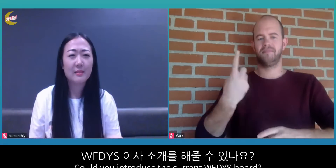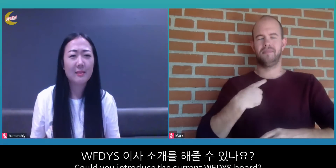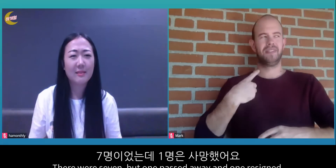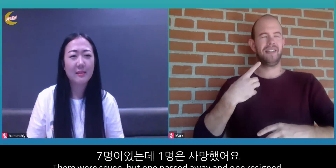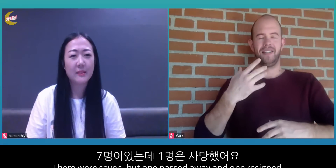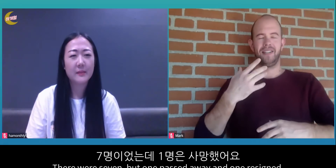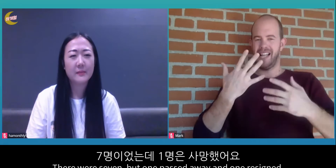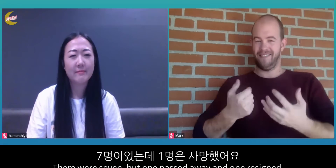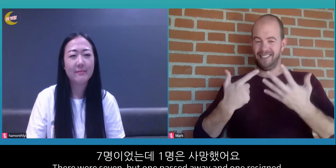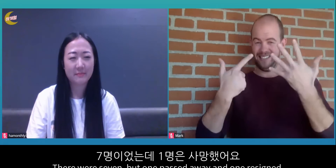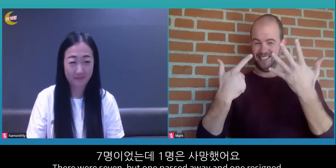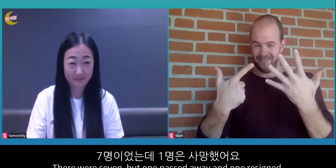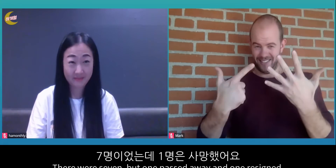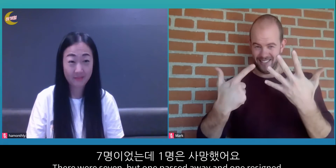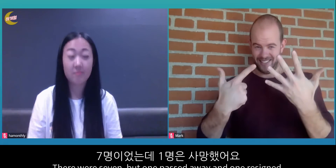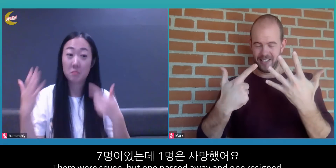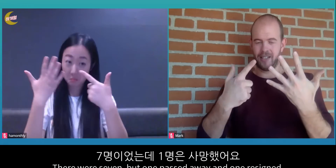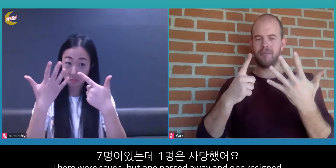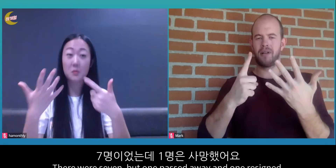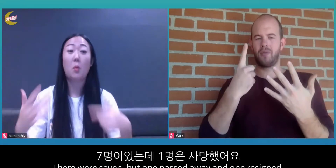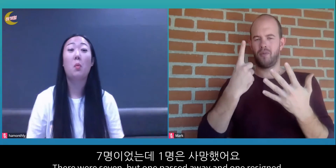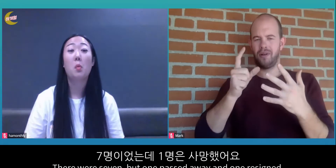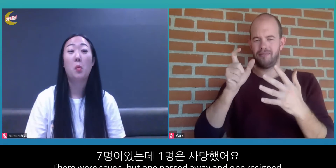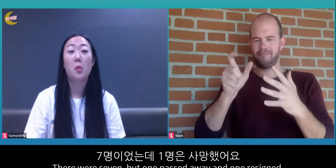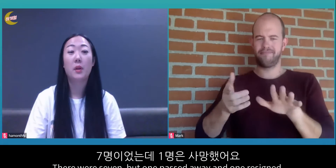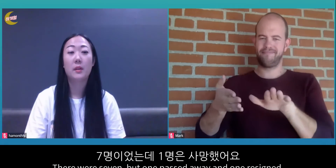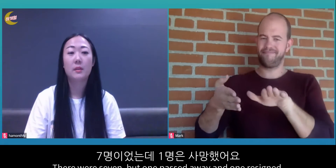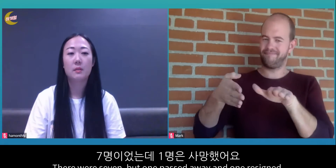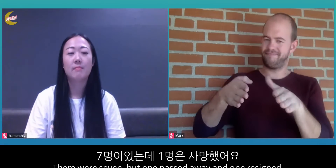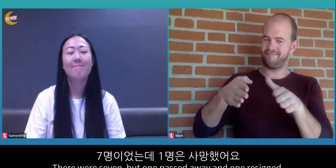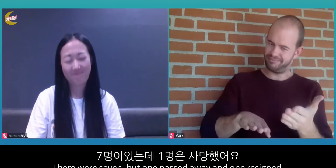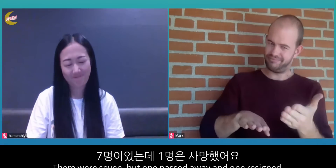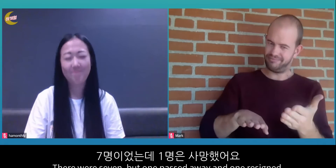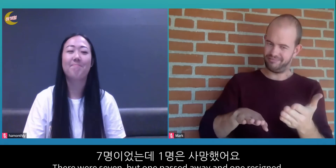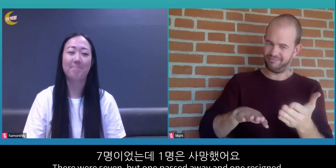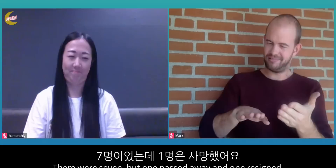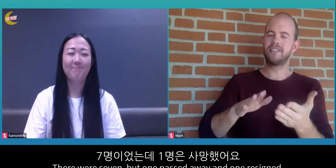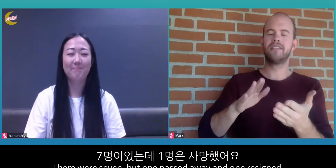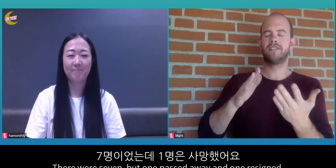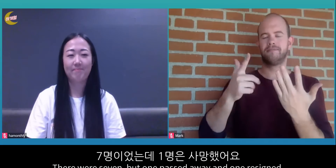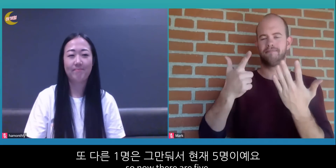７人でしたが、１人が亡くなり、１人が辞任した